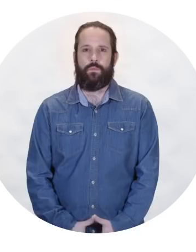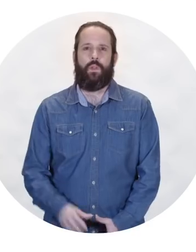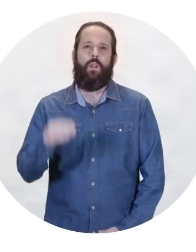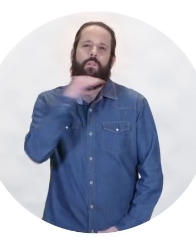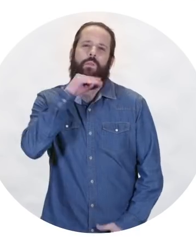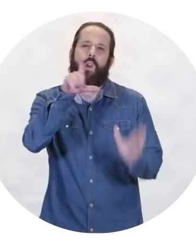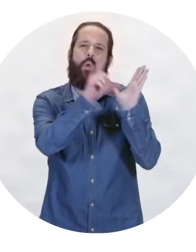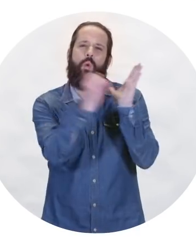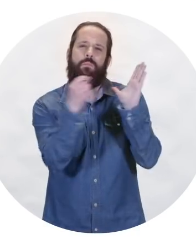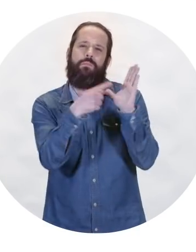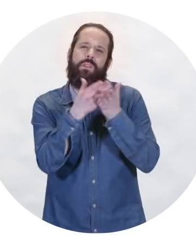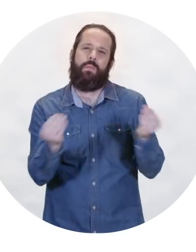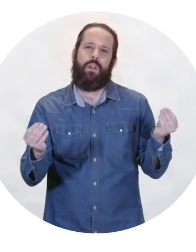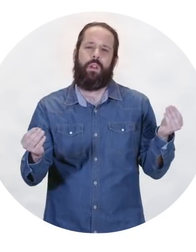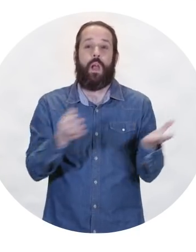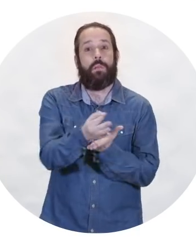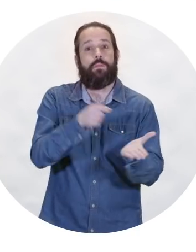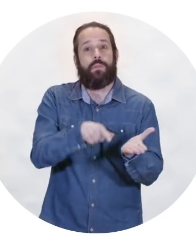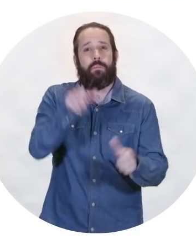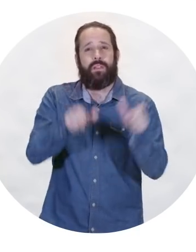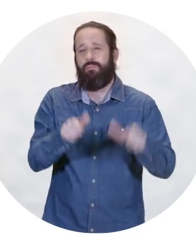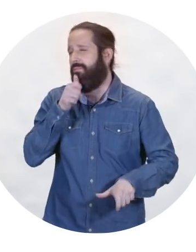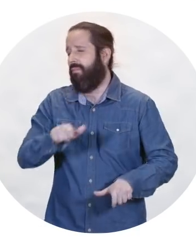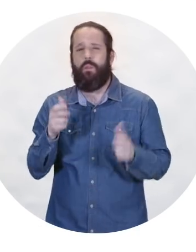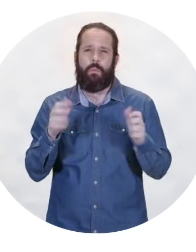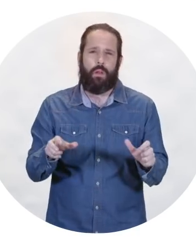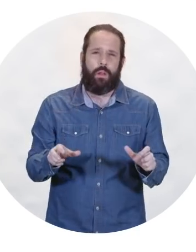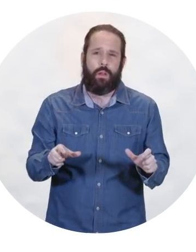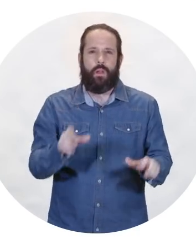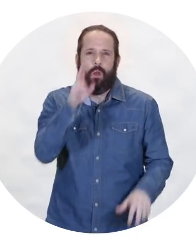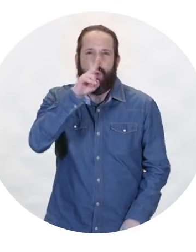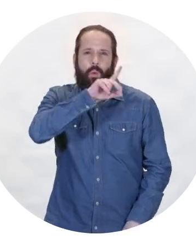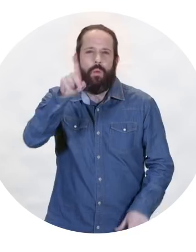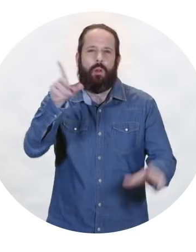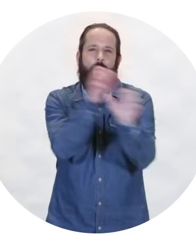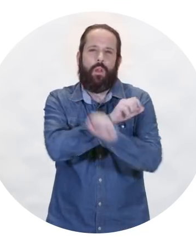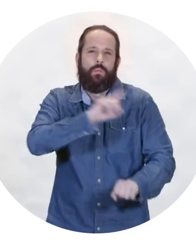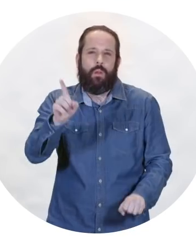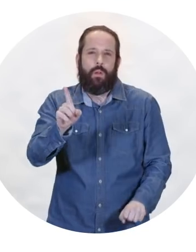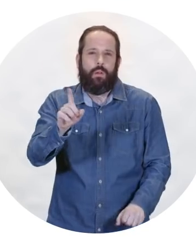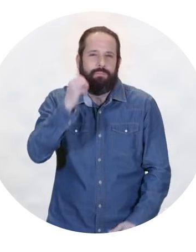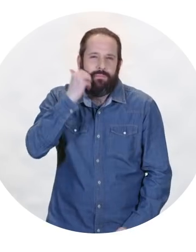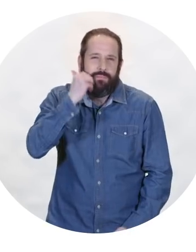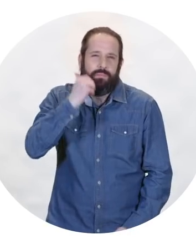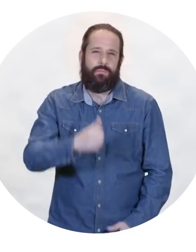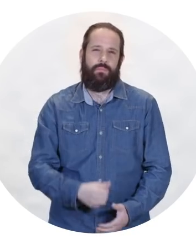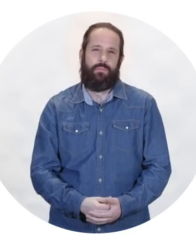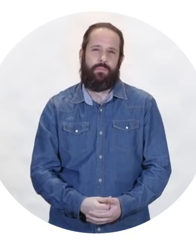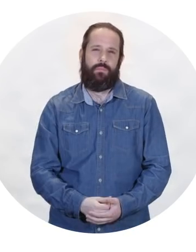Vivement qu'on ne voie plus ce logo... Cette appli, personne n'a envie de la subir. Pas drôle, pas spectaculaire, elle est pénible.